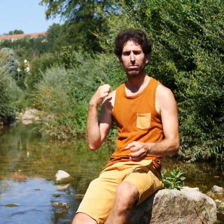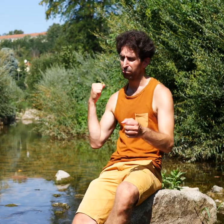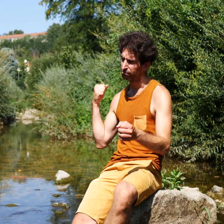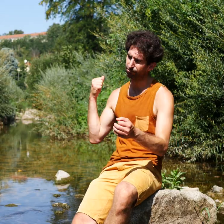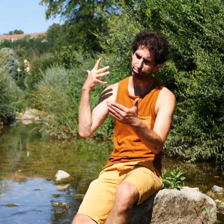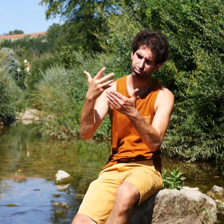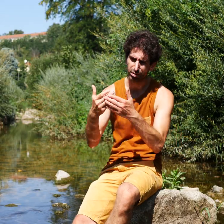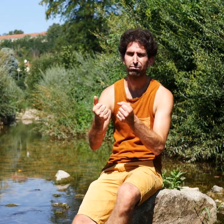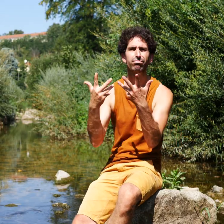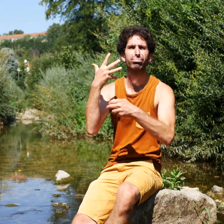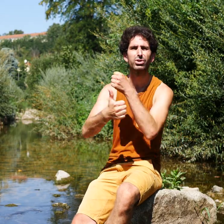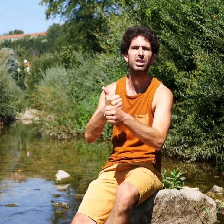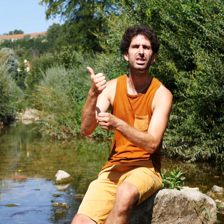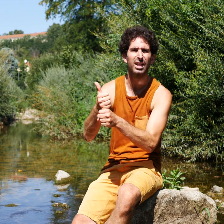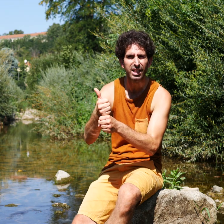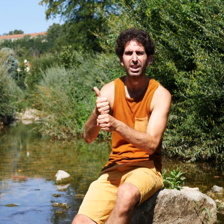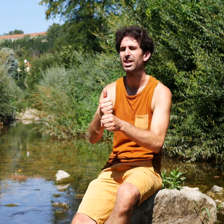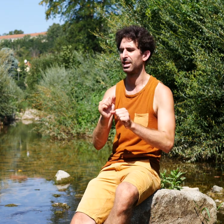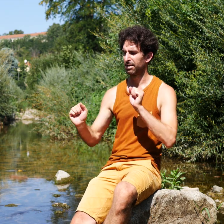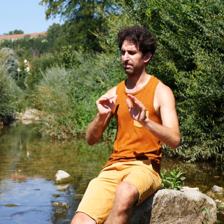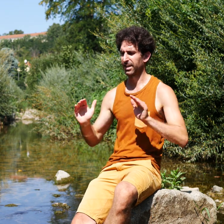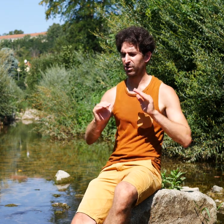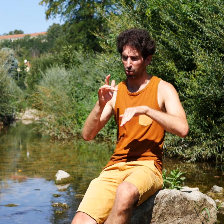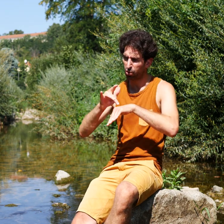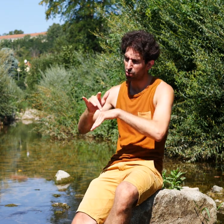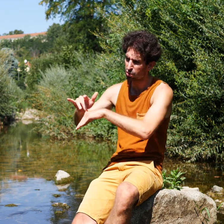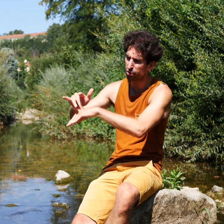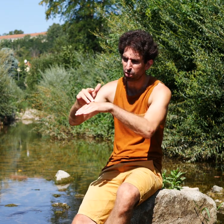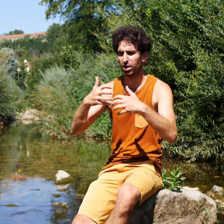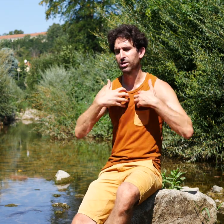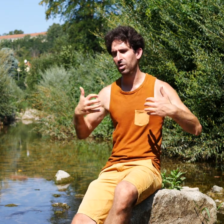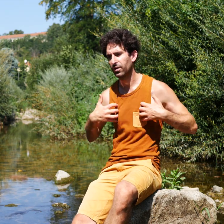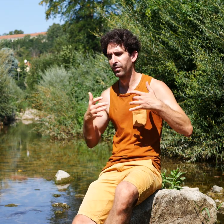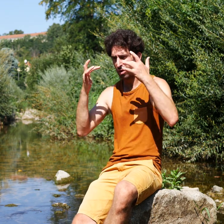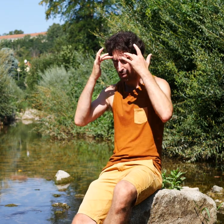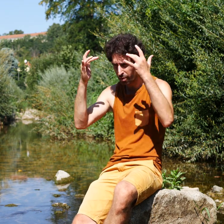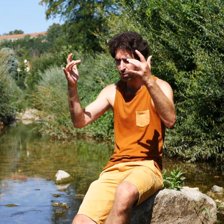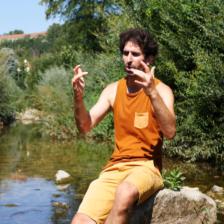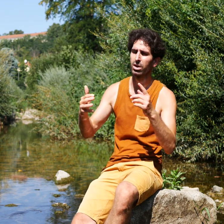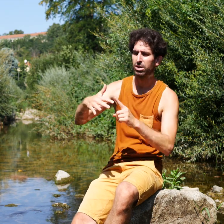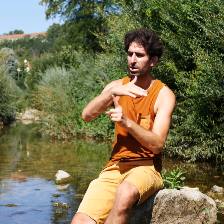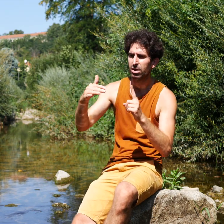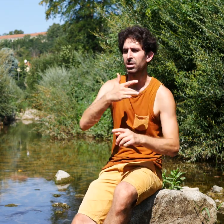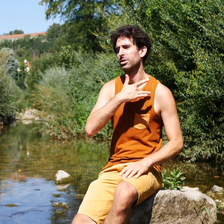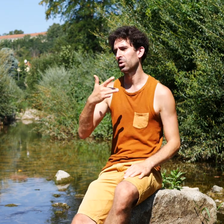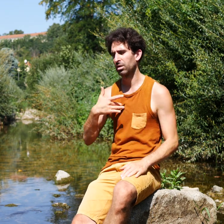Depuis plusieurs années, j'ai été médiateur dans la science, la culture, le social et la santé.